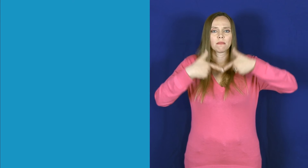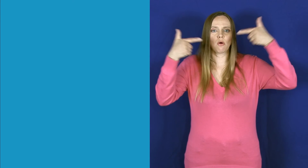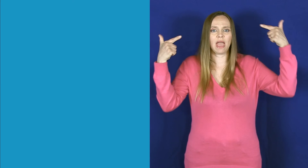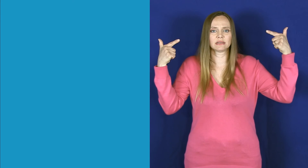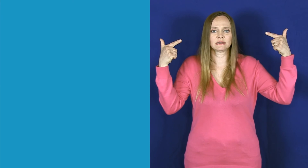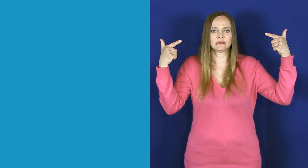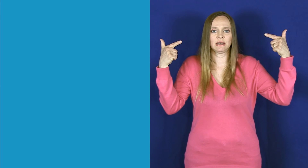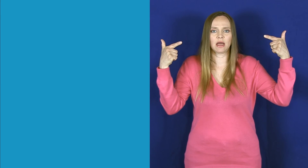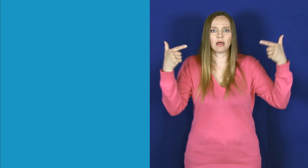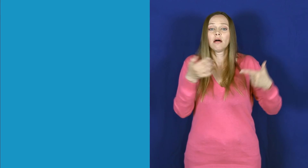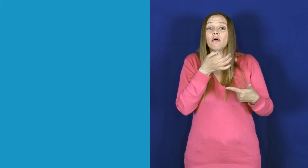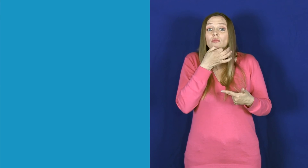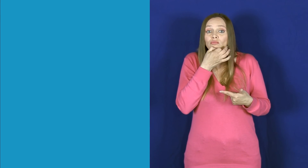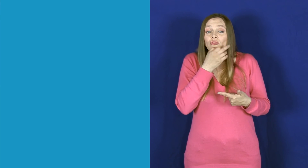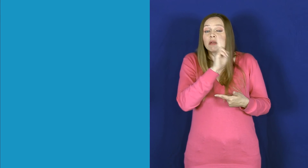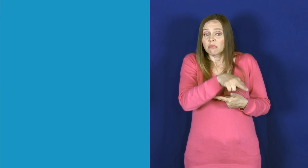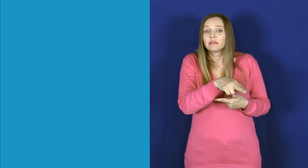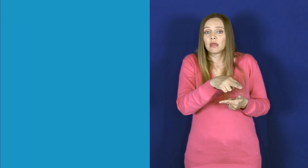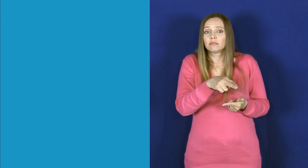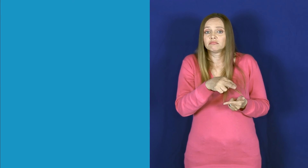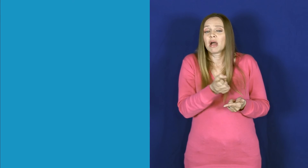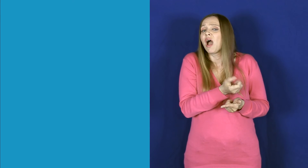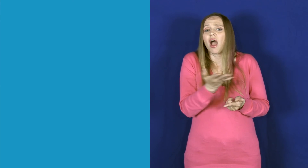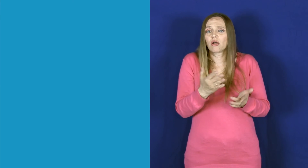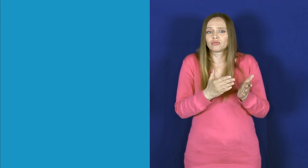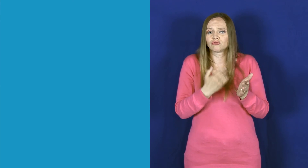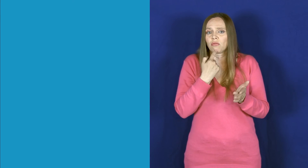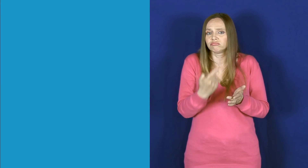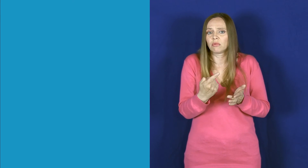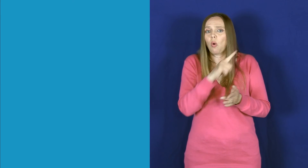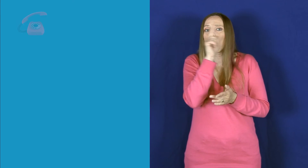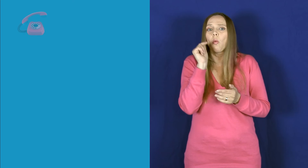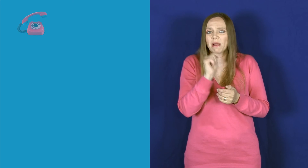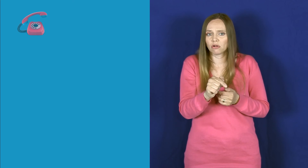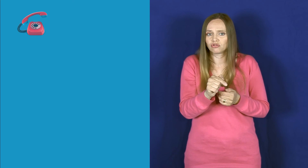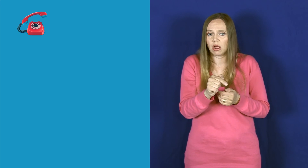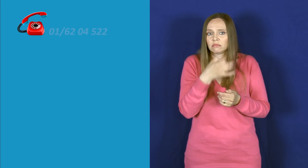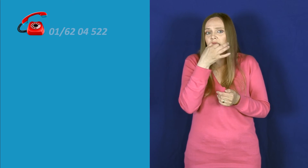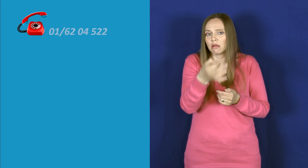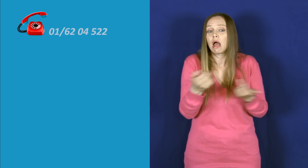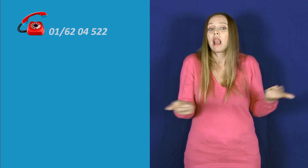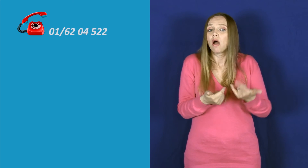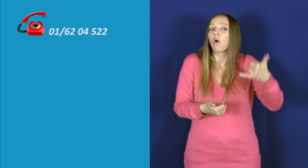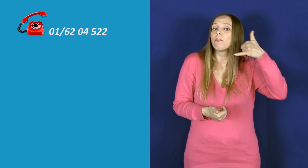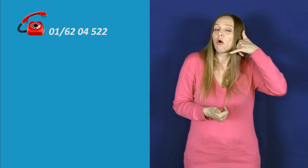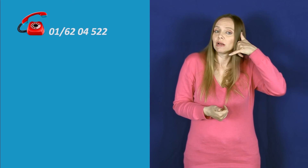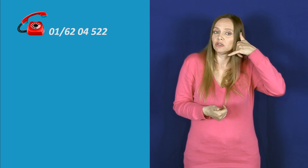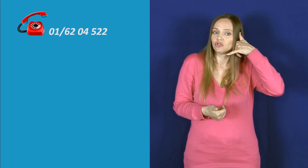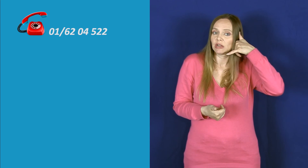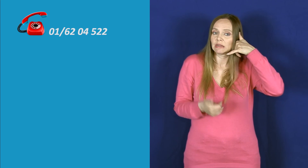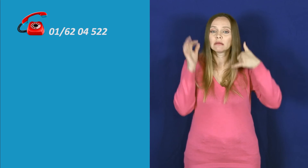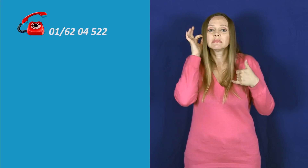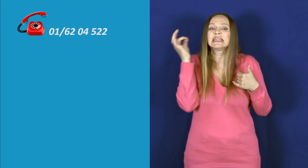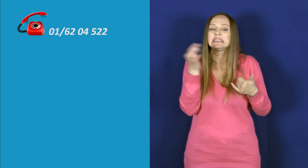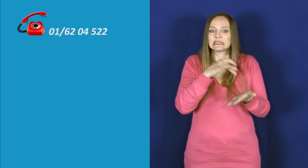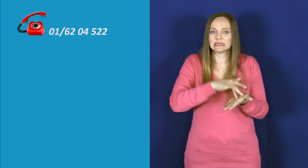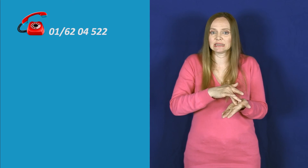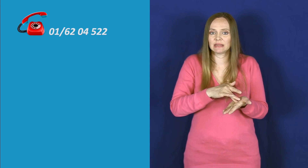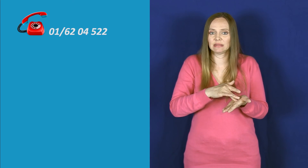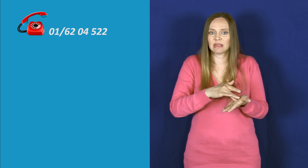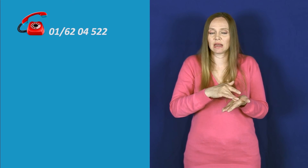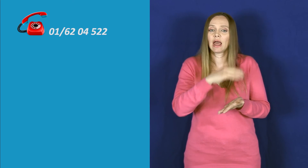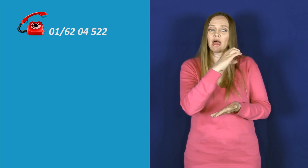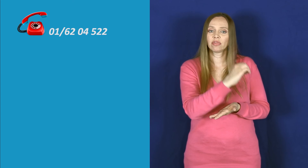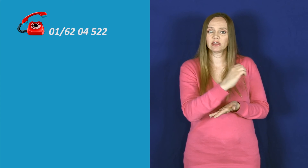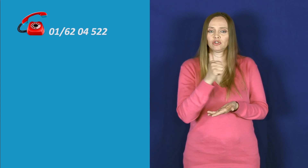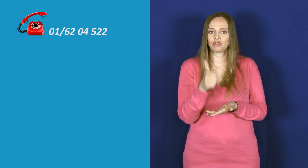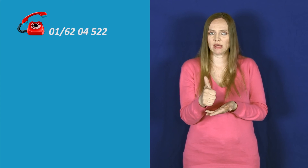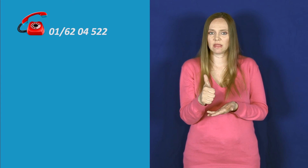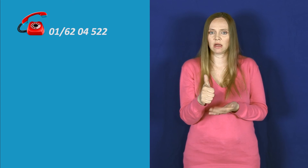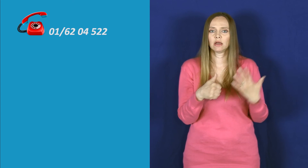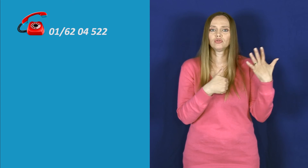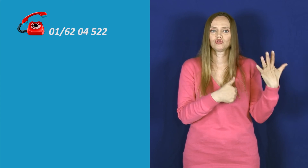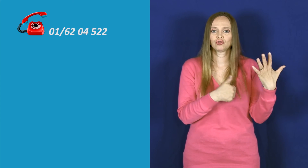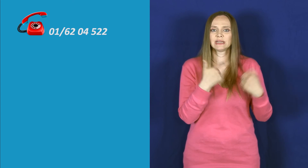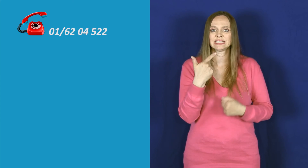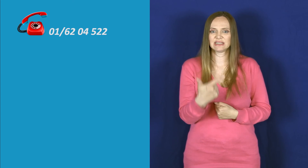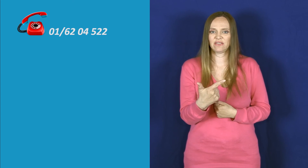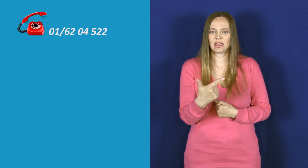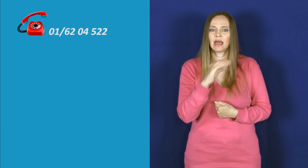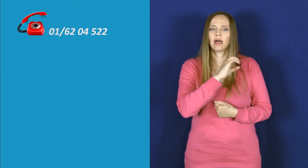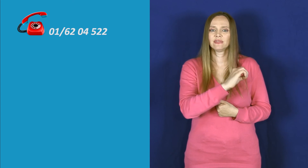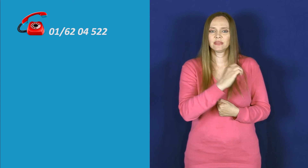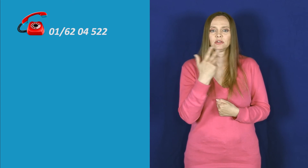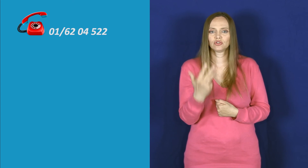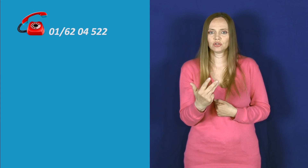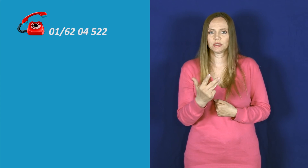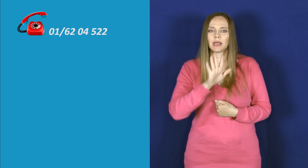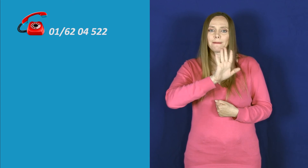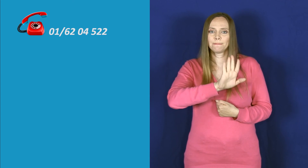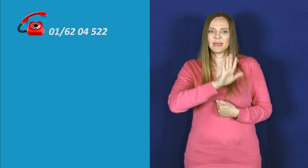Če imate kakršno koli vprašanje nas lahko pokličete v naš klicni center na 01/62 04 522